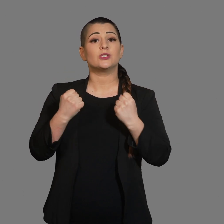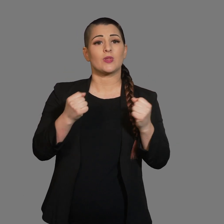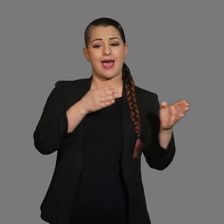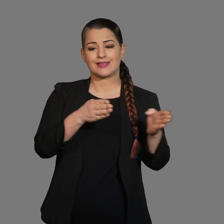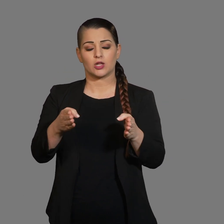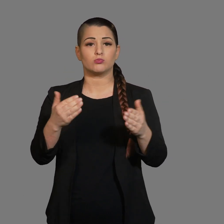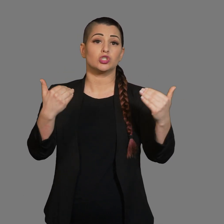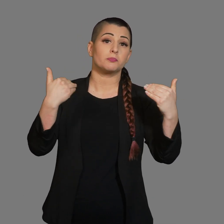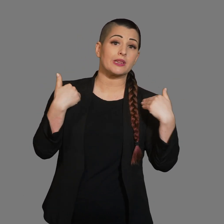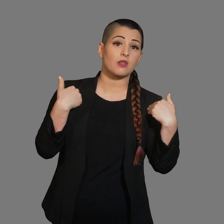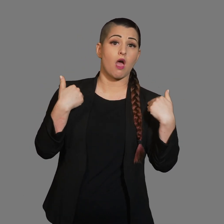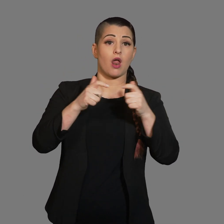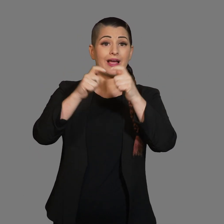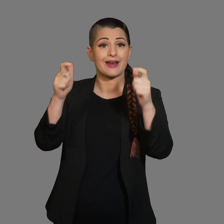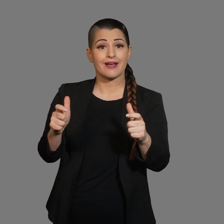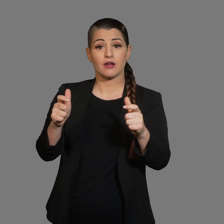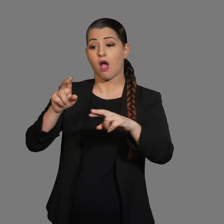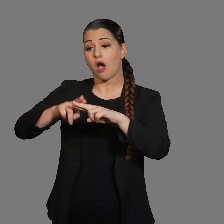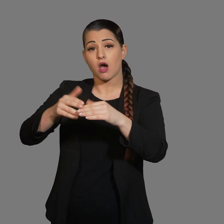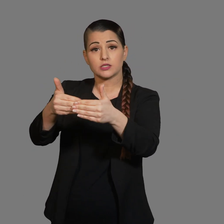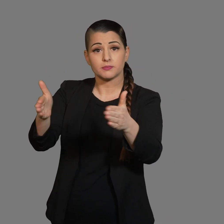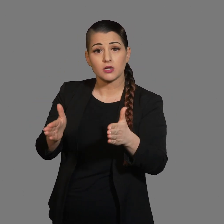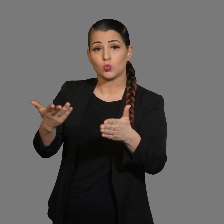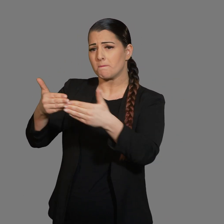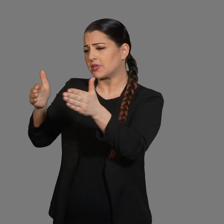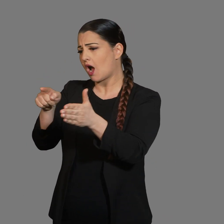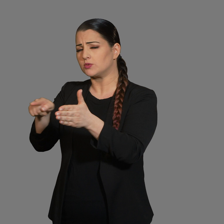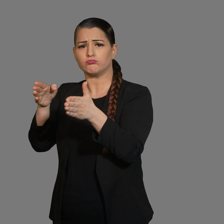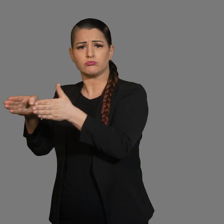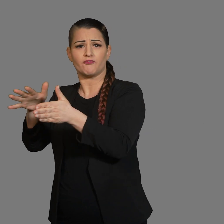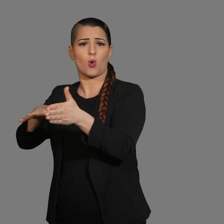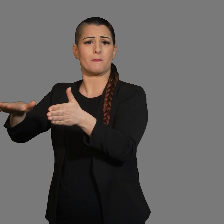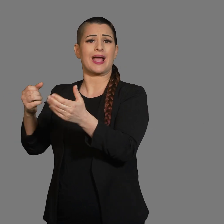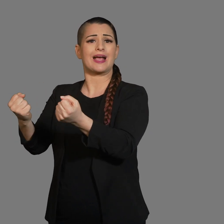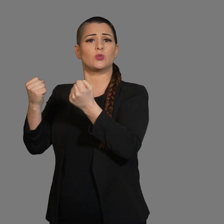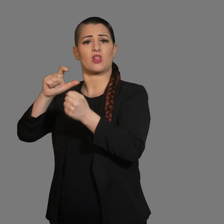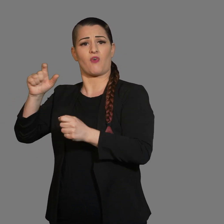Gesundheitseinrichtungen wie Spitäler, Kliniken und Arztpraxen sowie Praxen